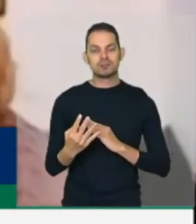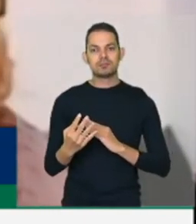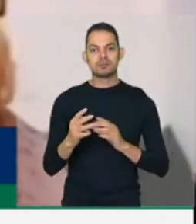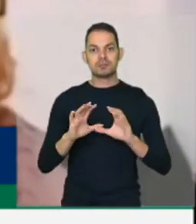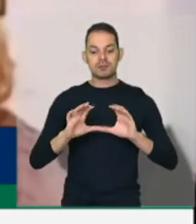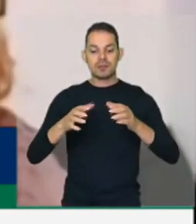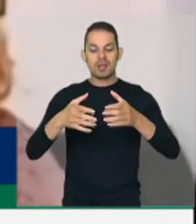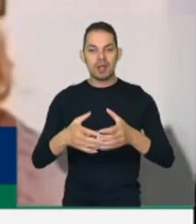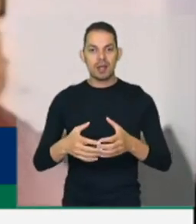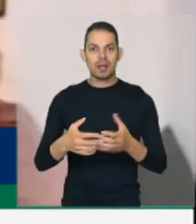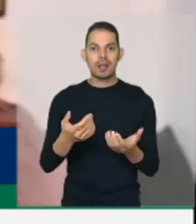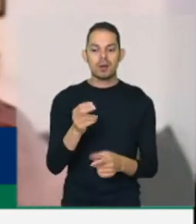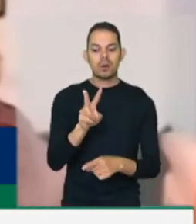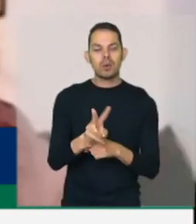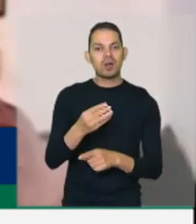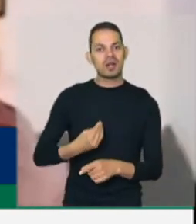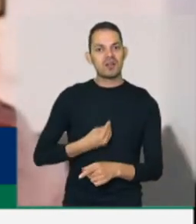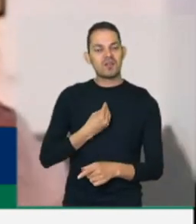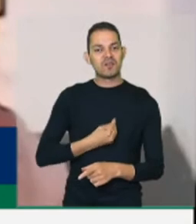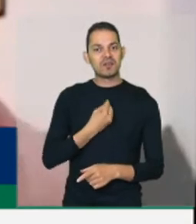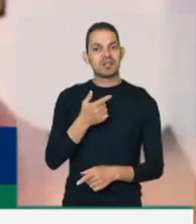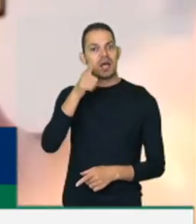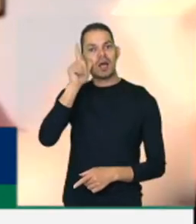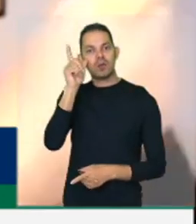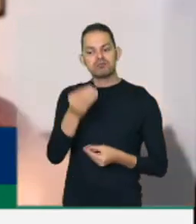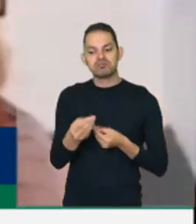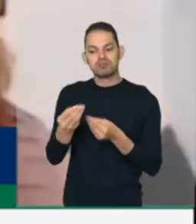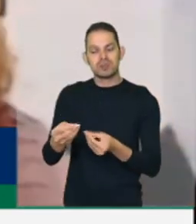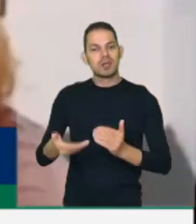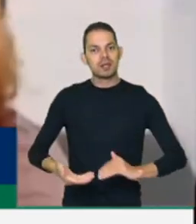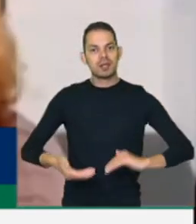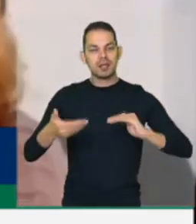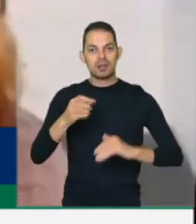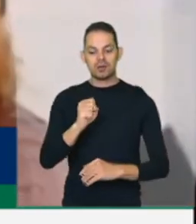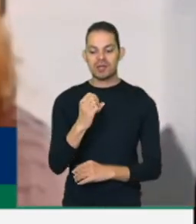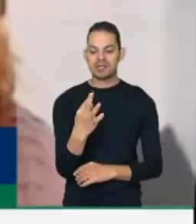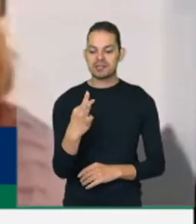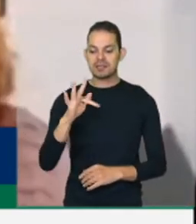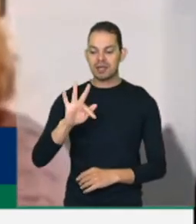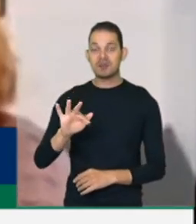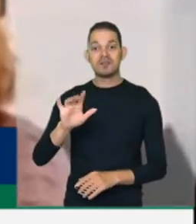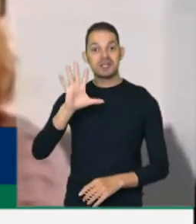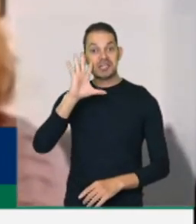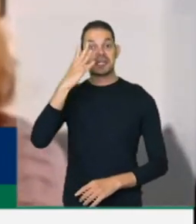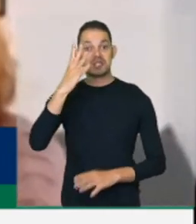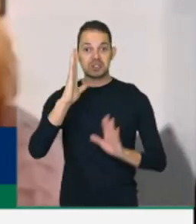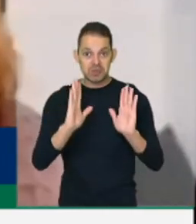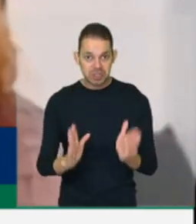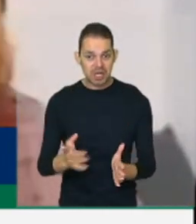PELA VIDA ENTREGUE ONTEM AO CONGRESSO. ESSA É A DECISÃO QUE O SUPREMO TRIBUNAL FEDERAL NOS PEDE QUE ASSUMAMOS. NÓS NÃO QUEREMOS JUDICIALIZAR OS